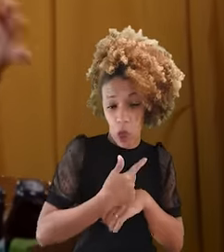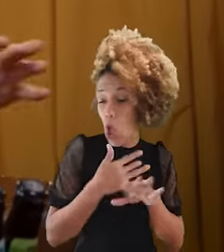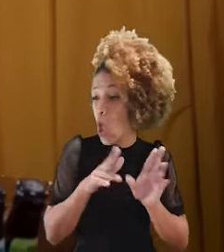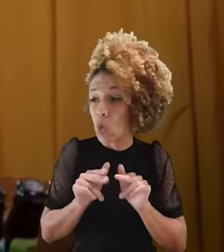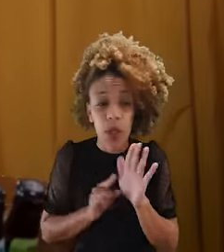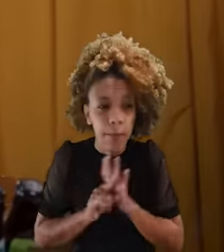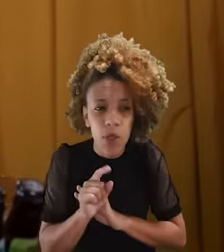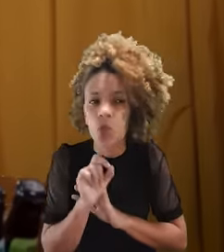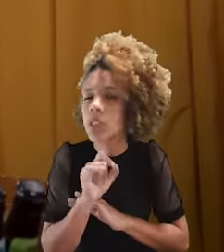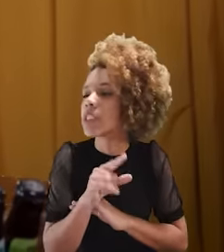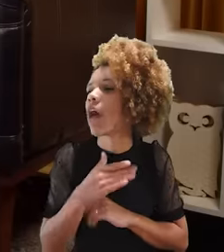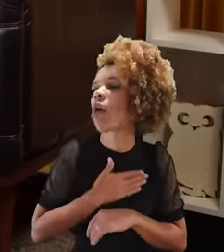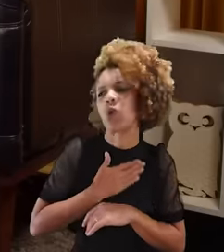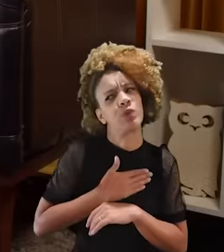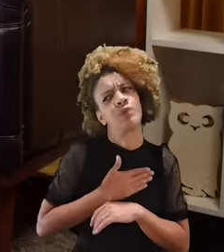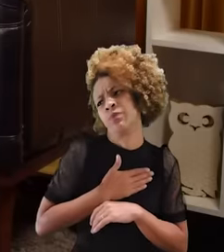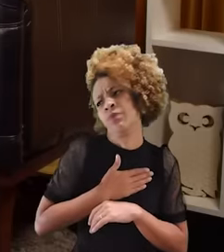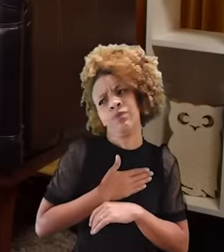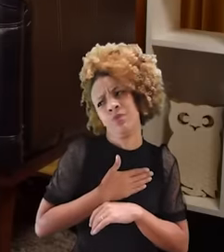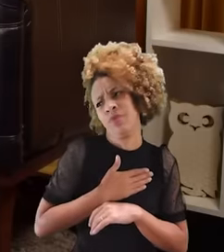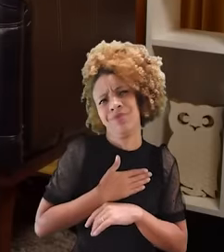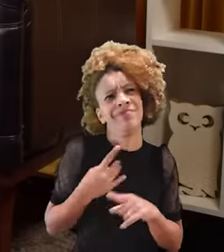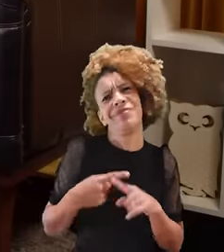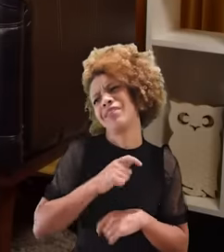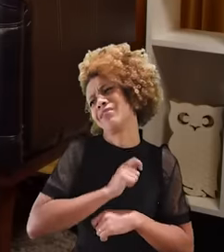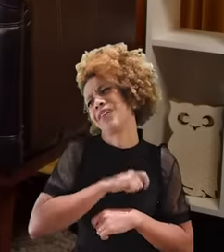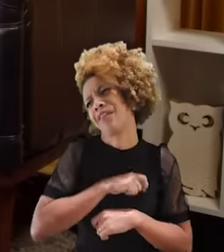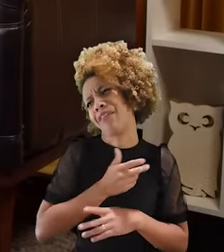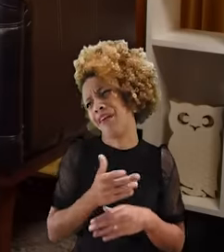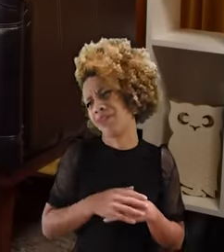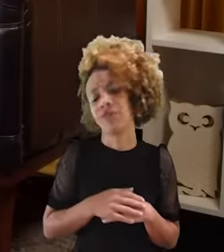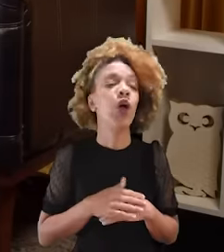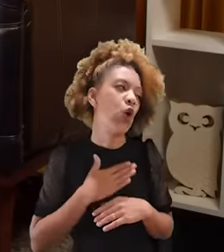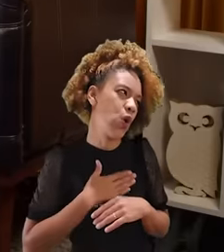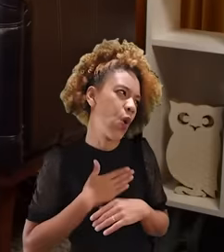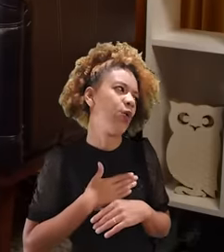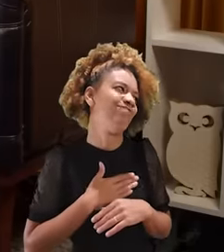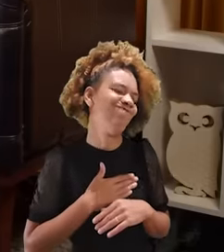se a pessoa gostou a Ah eu tenho isso sab Ach uma sacanagem eu acho eu acho tortura pro cara